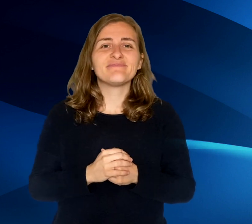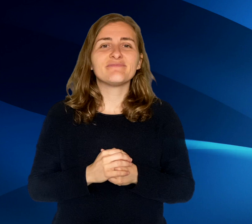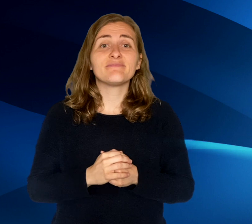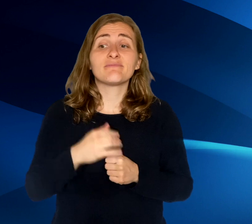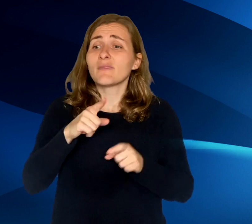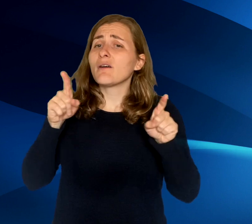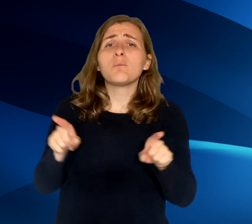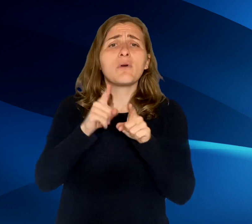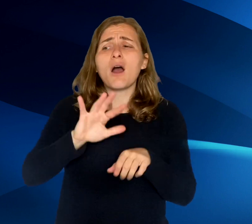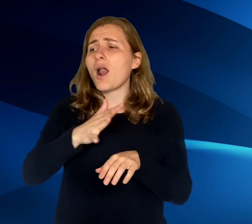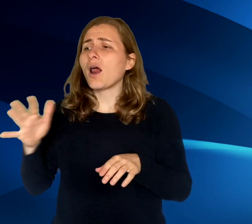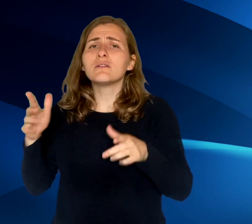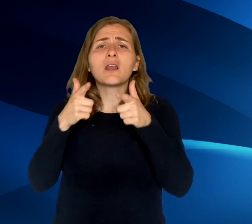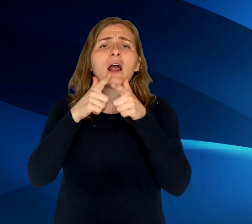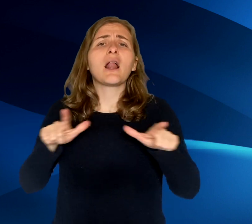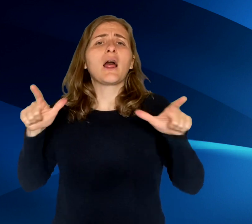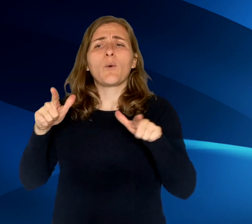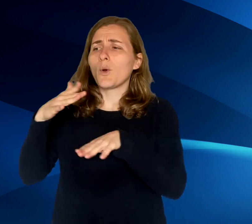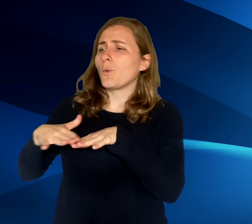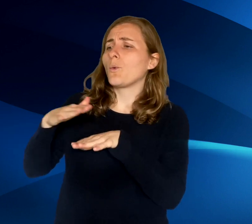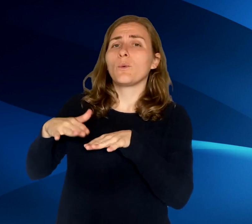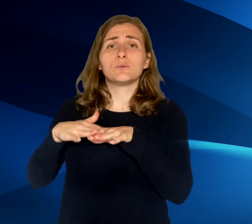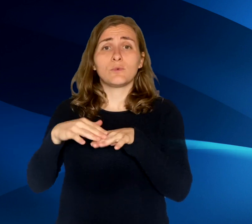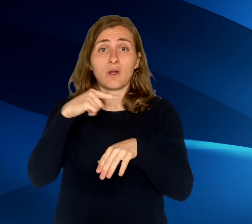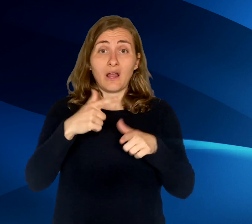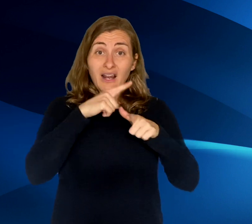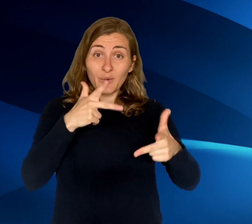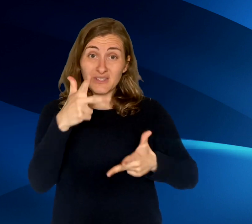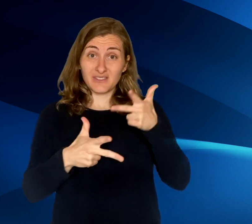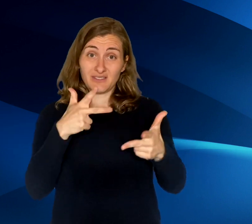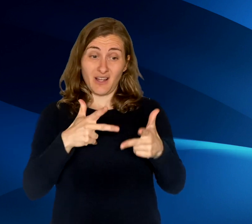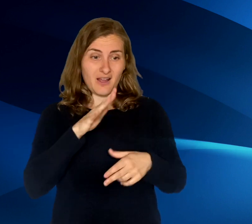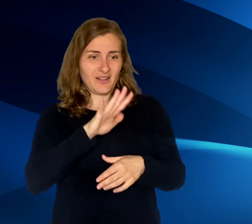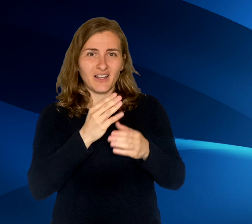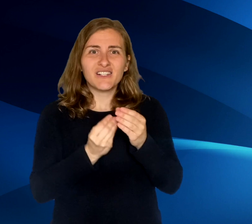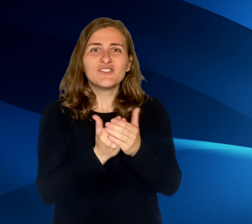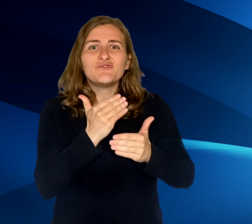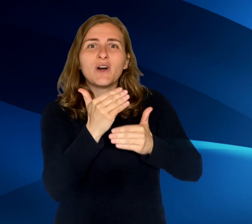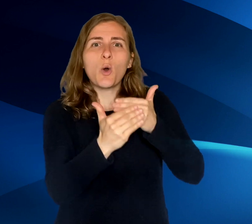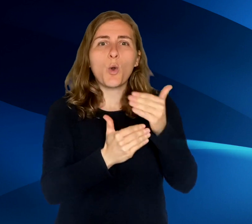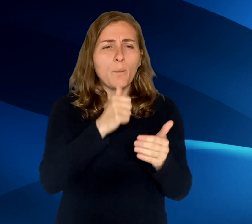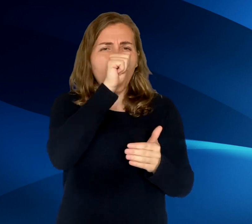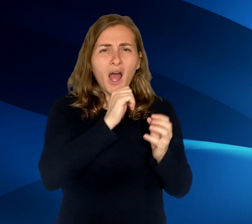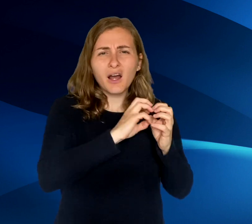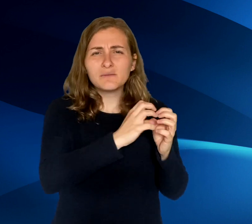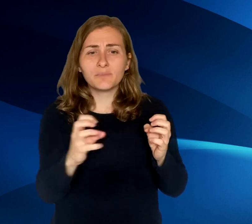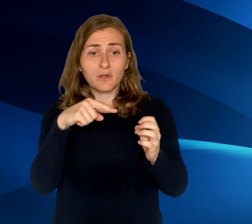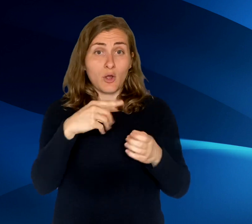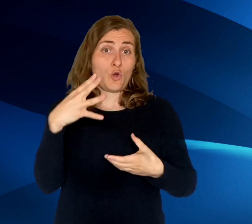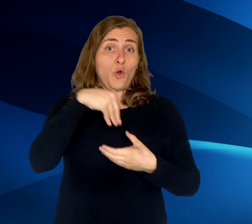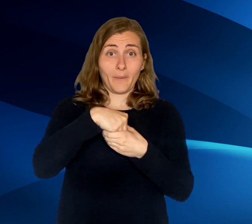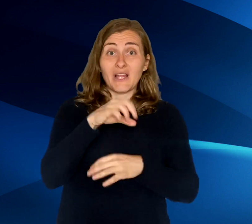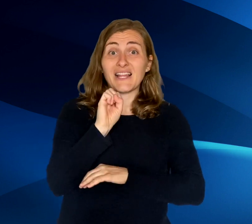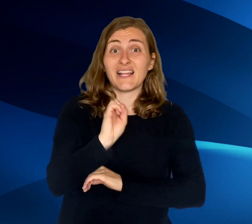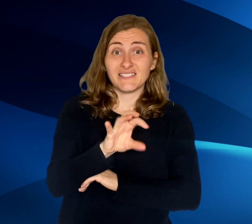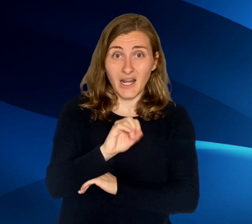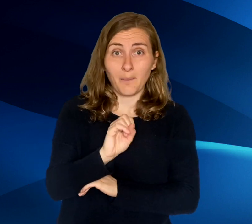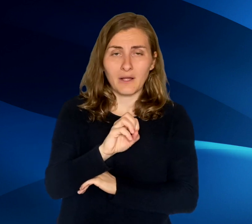Come tutte le lingue vive, ogni lingua dei segni si sviluppa ed evolve all’interno della comunità Sorda in cui nasce,